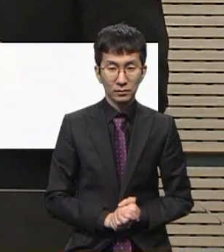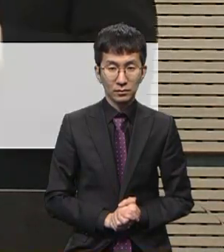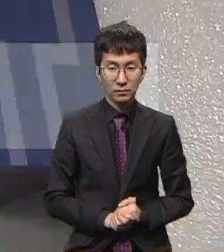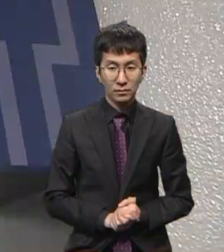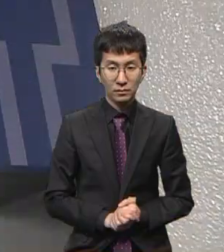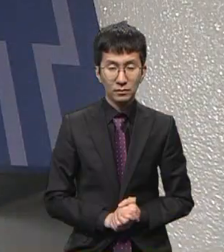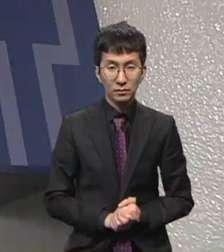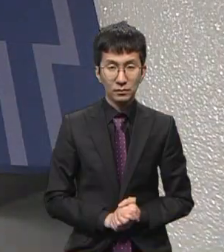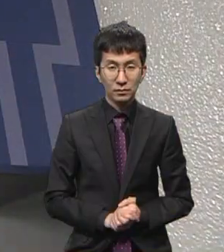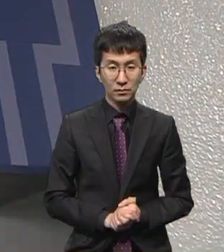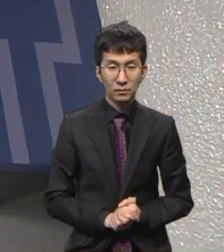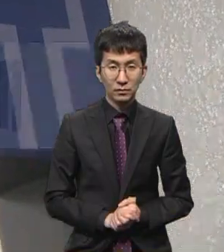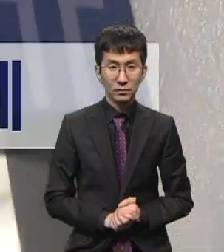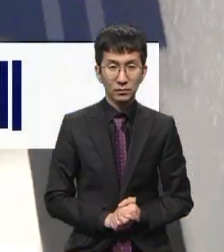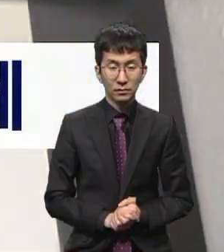(기자) 확진자와 접촉한 경우도 면제됩니다.